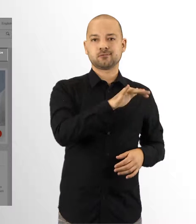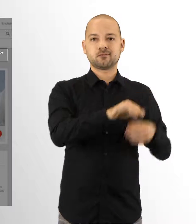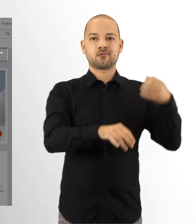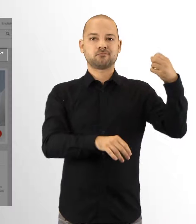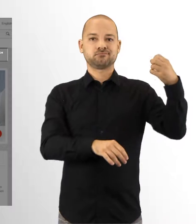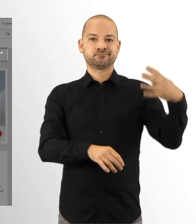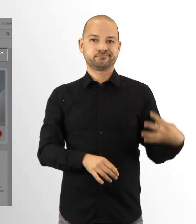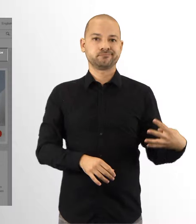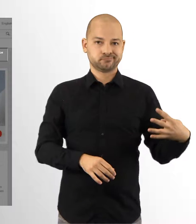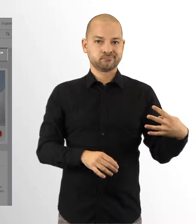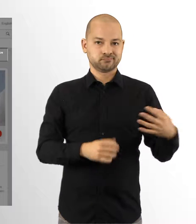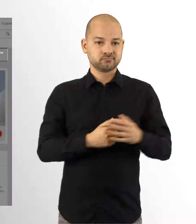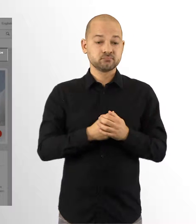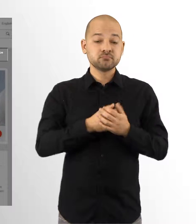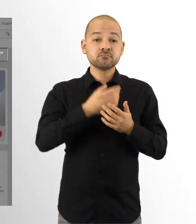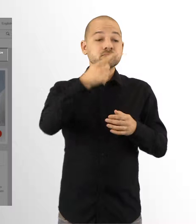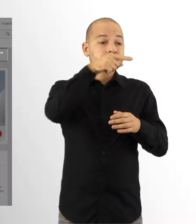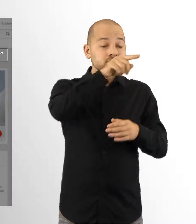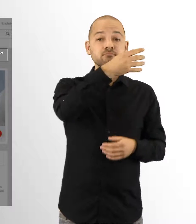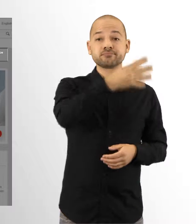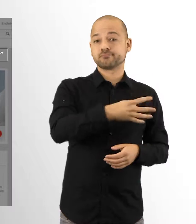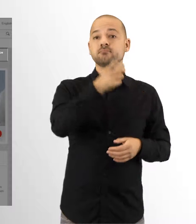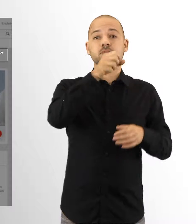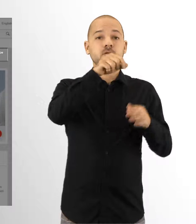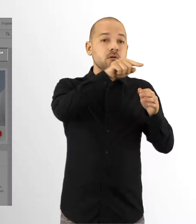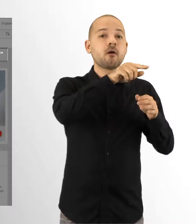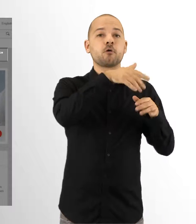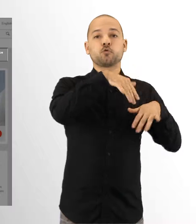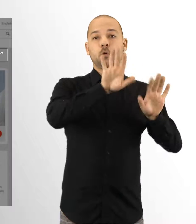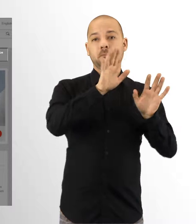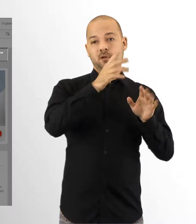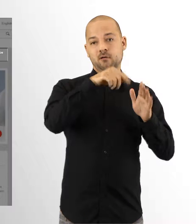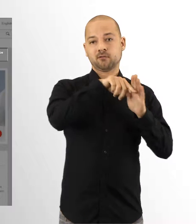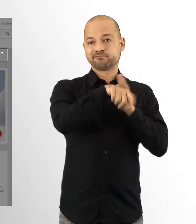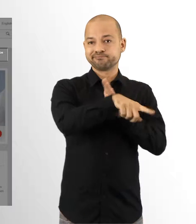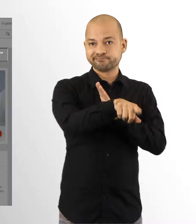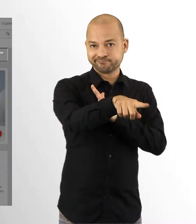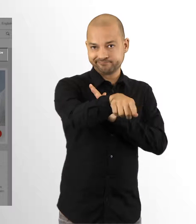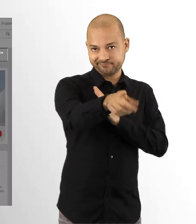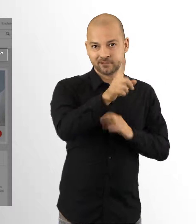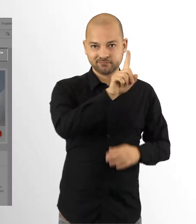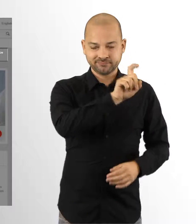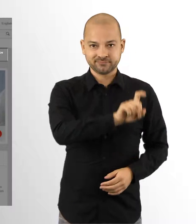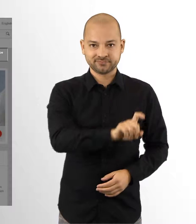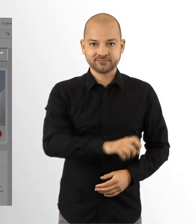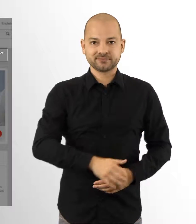auf deren linker Seite sich eine Unternavigation mit den dazugehörigen Inhalten befindet.